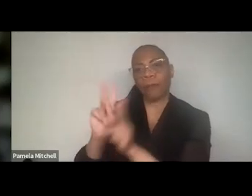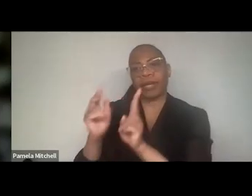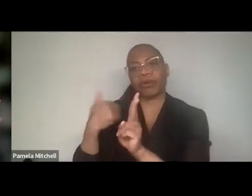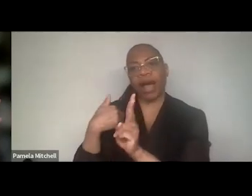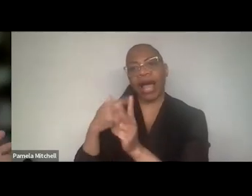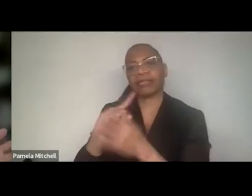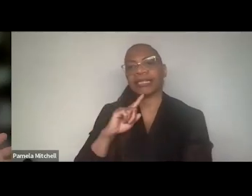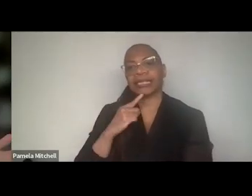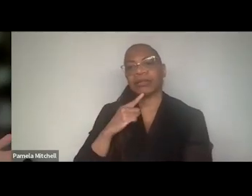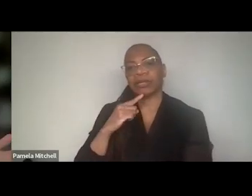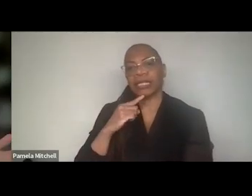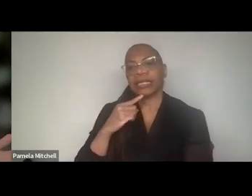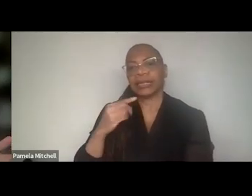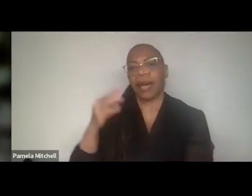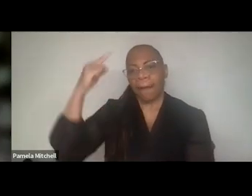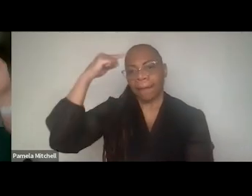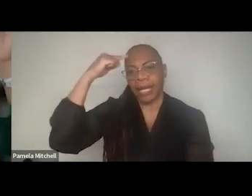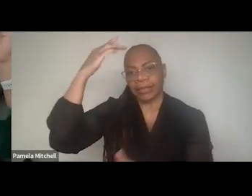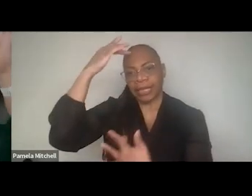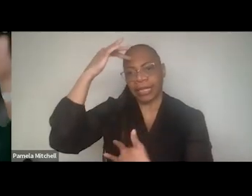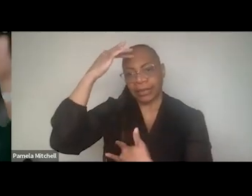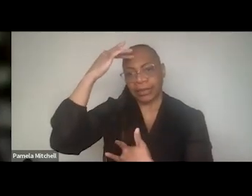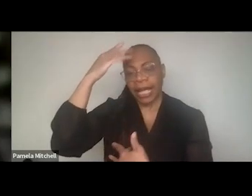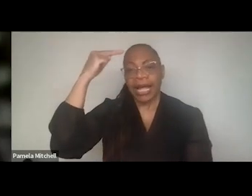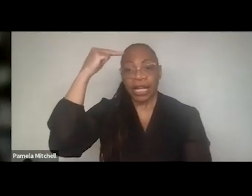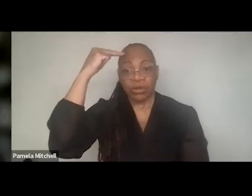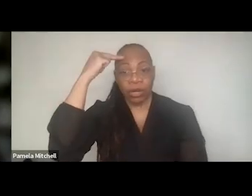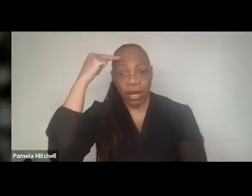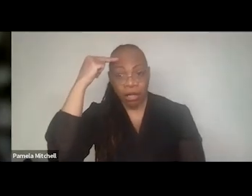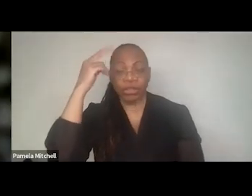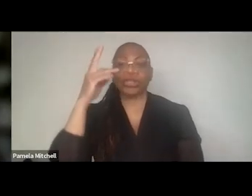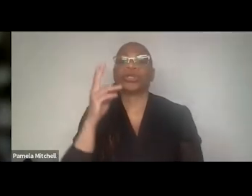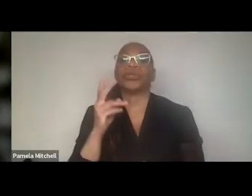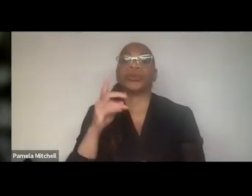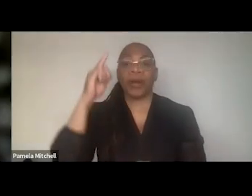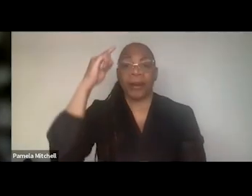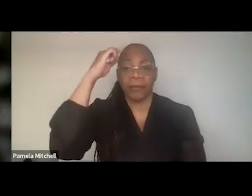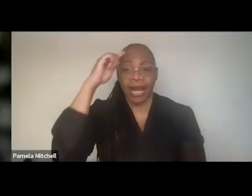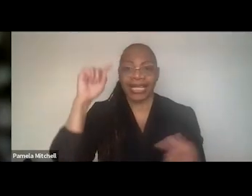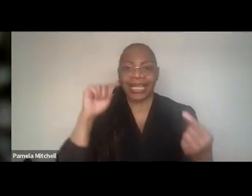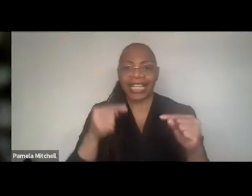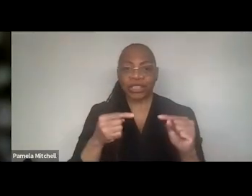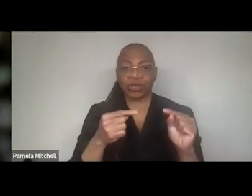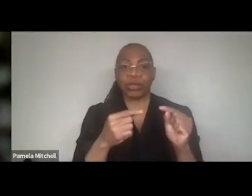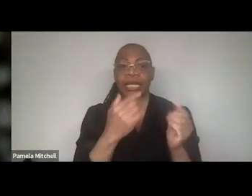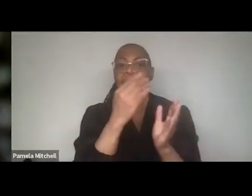Estas listas están bajo la categoría de "neurológico". La lesión cerebral es parte de una condición neurológica, así que está listada con todas esas.